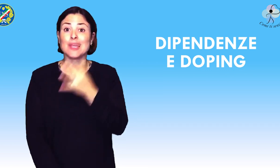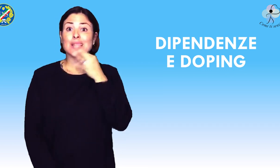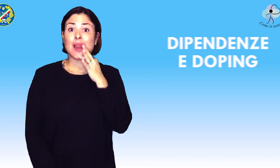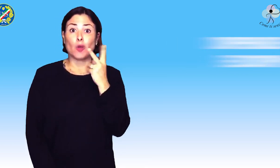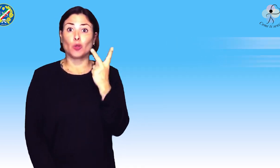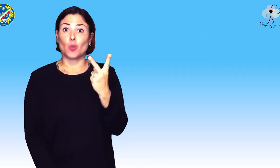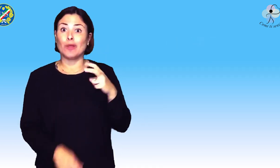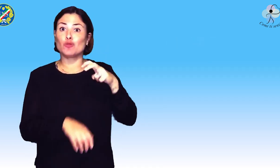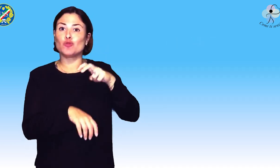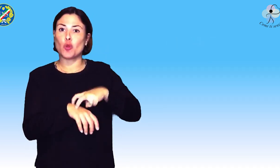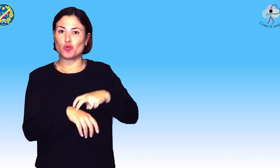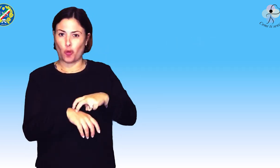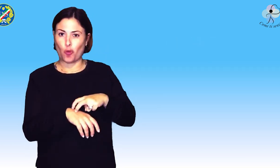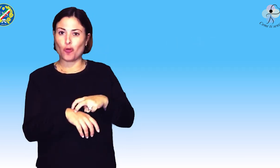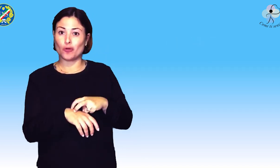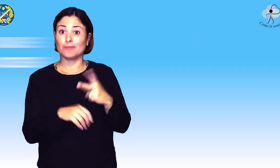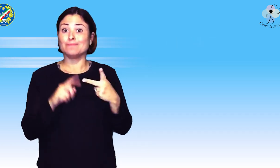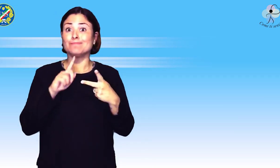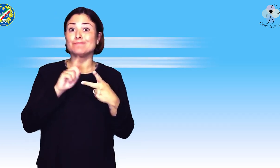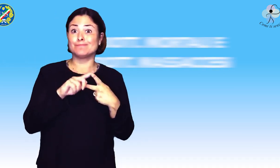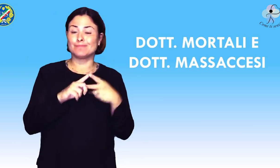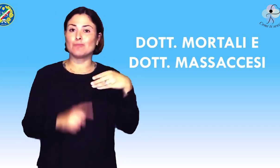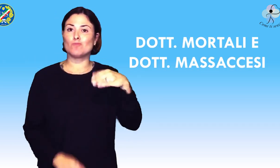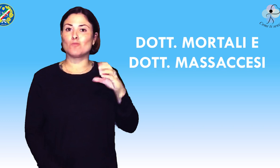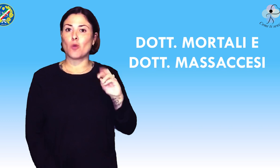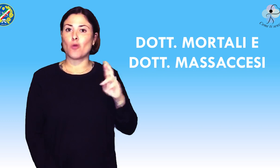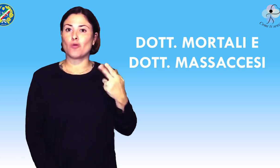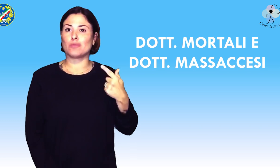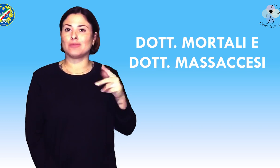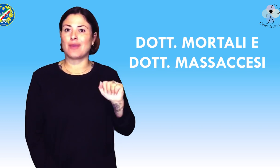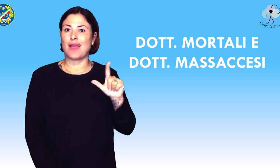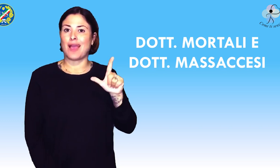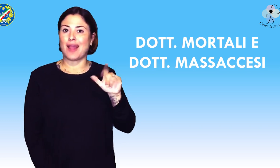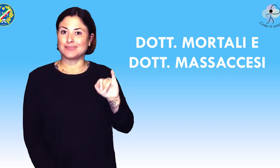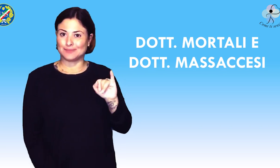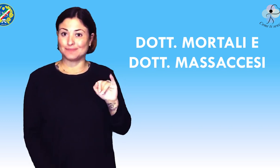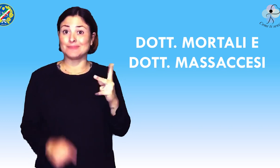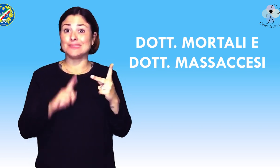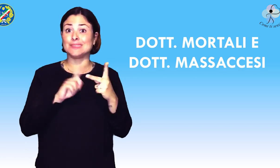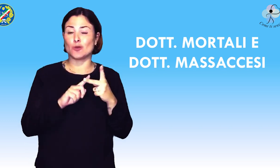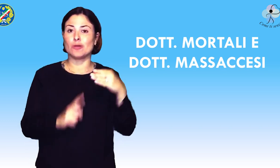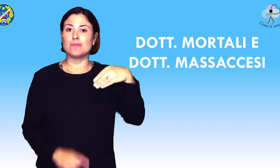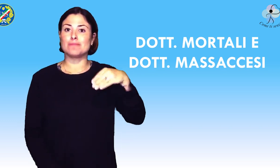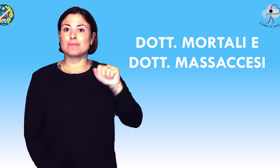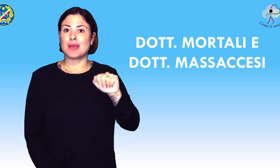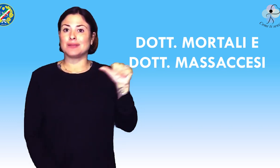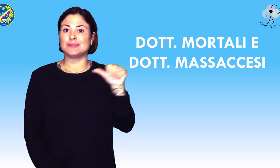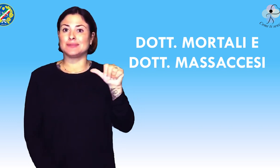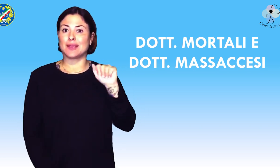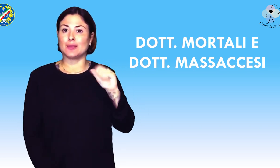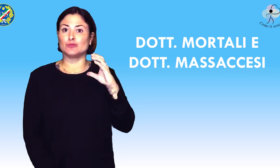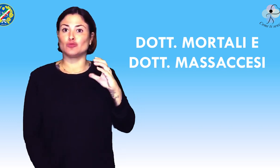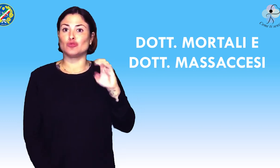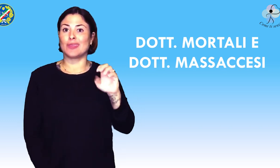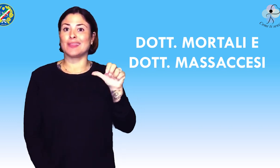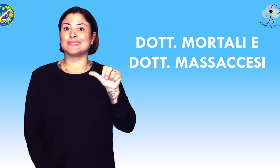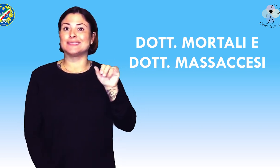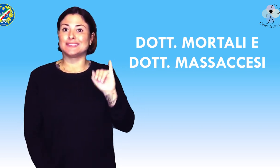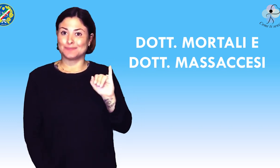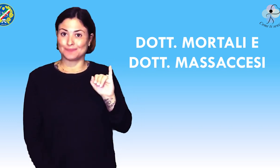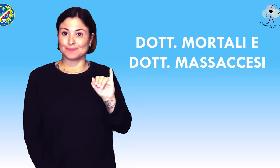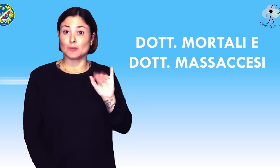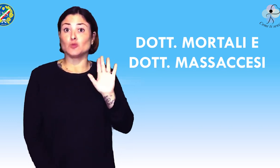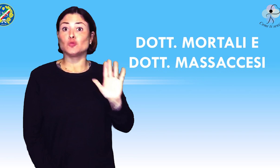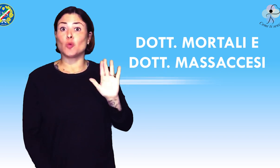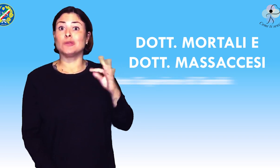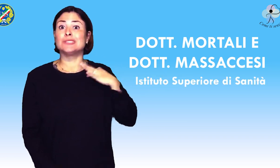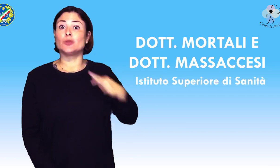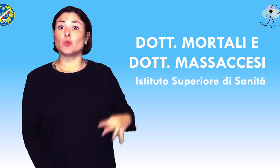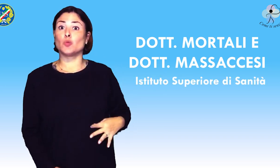I relatori saranno il Dott. Guido Mortali e il Dott. Piergiorgio Massaccesi